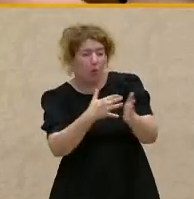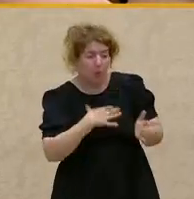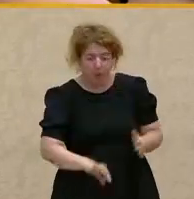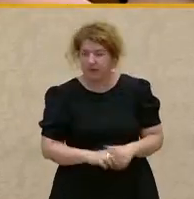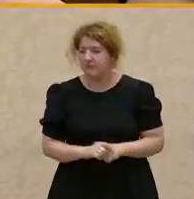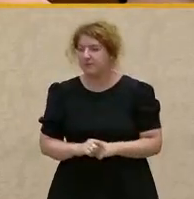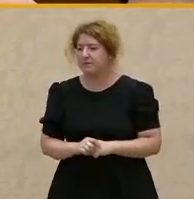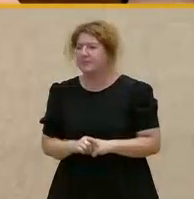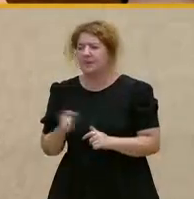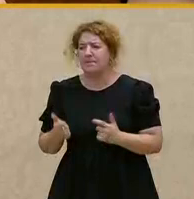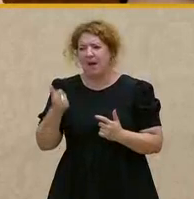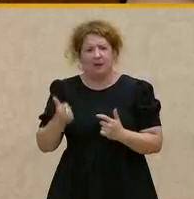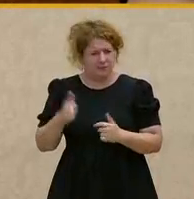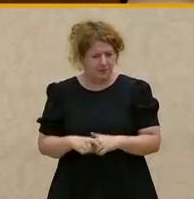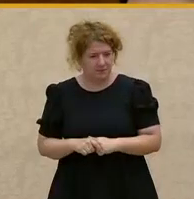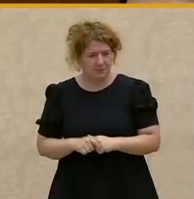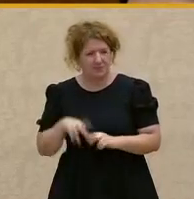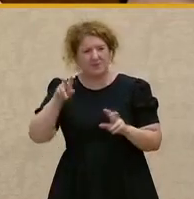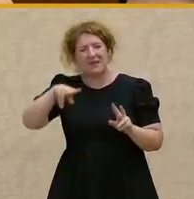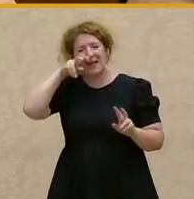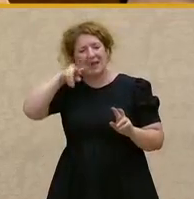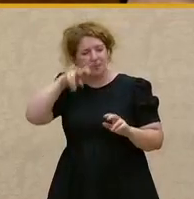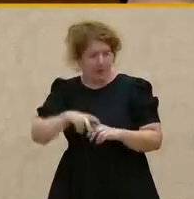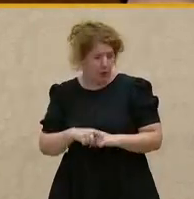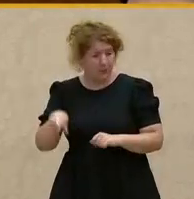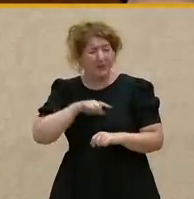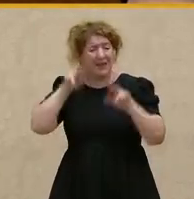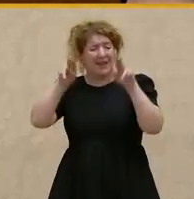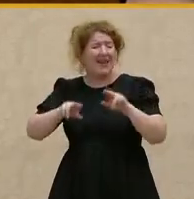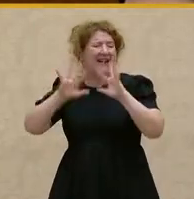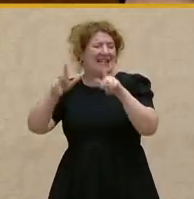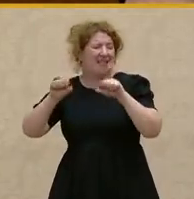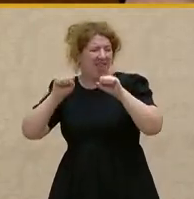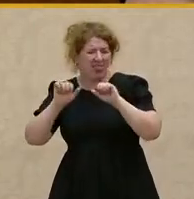¿Qué más? Me salto lo de los respires. Residencias: como ha contratado mi compañera.